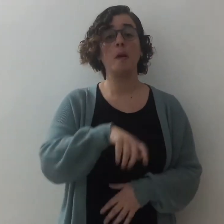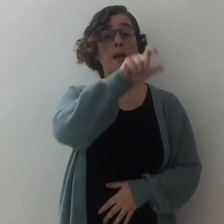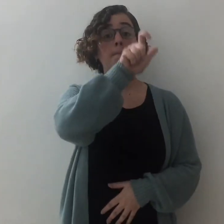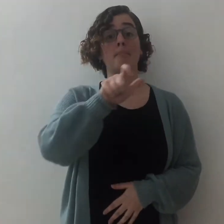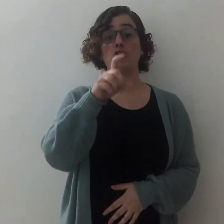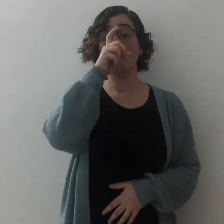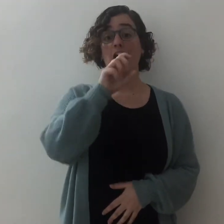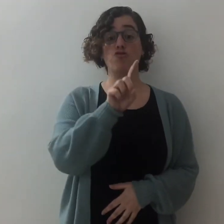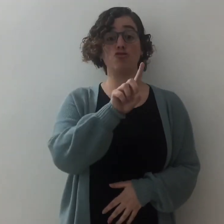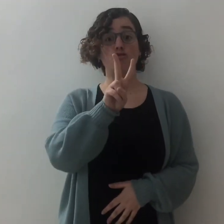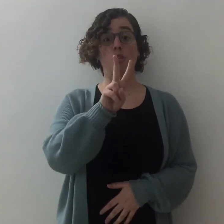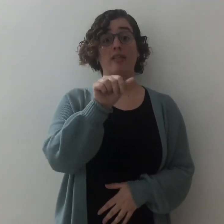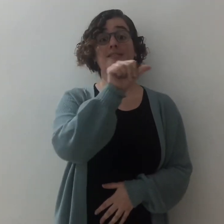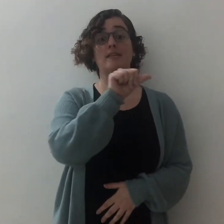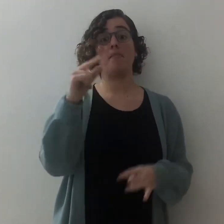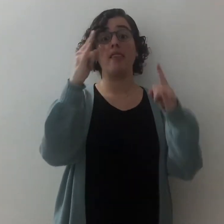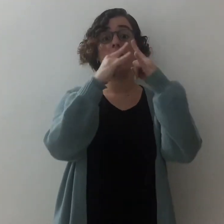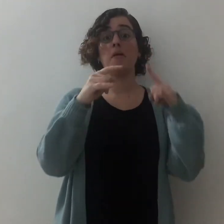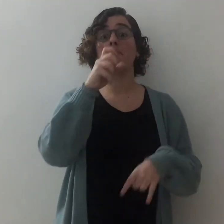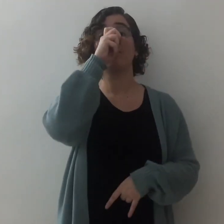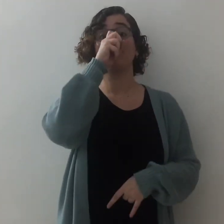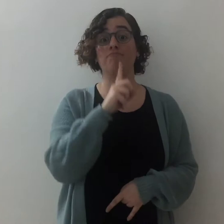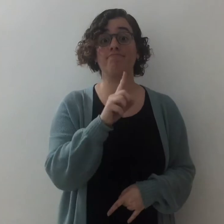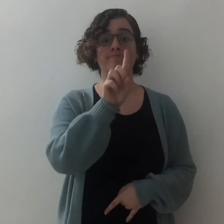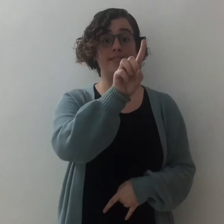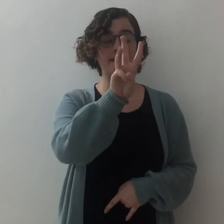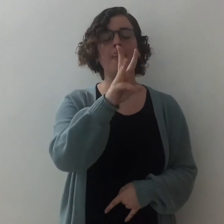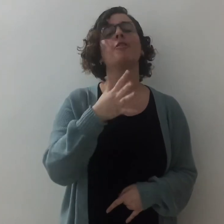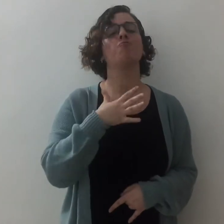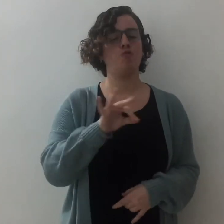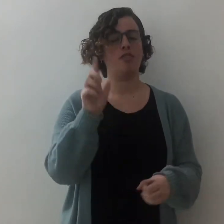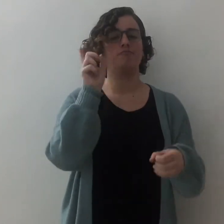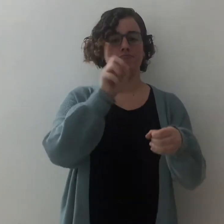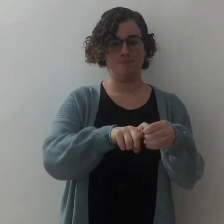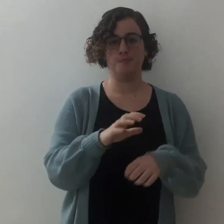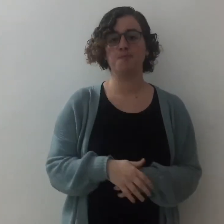aquelles que cumplan 13 años la semana del campamento podrán participar.